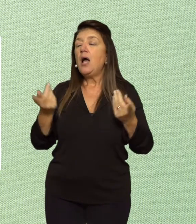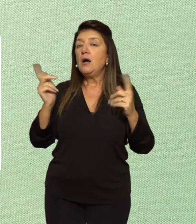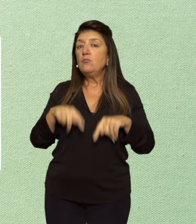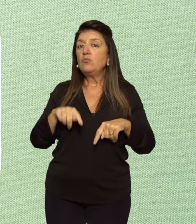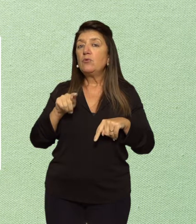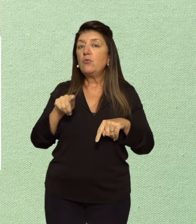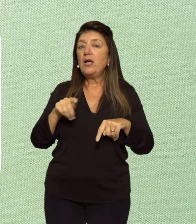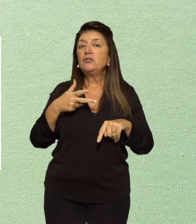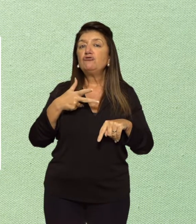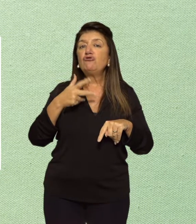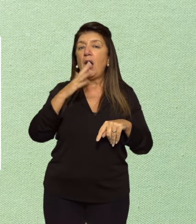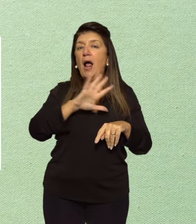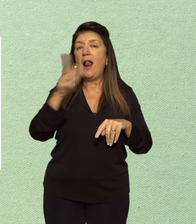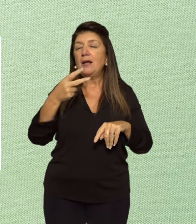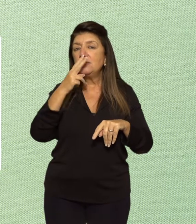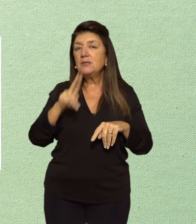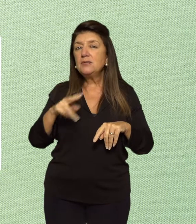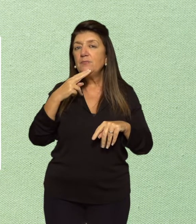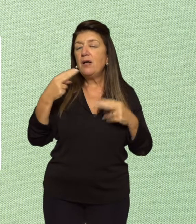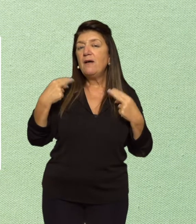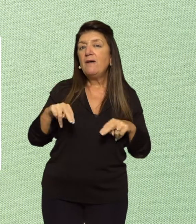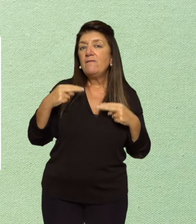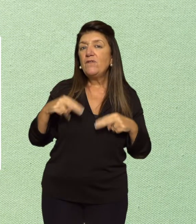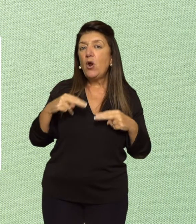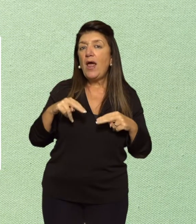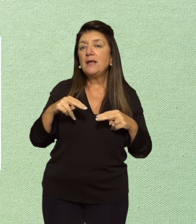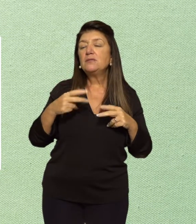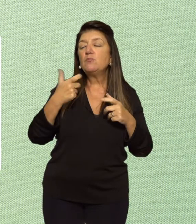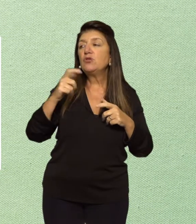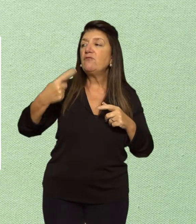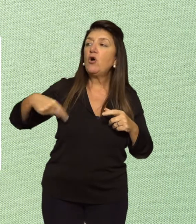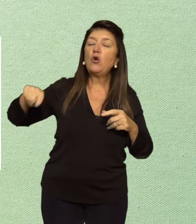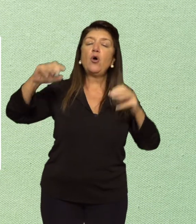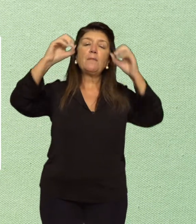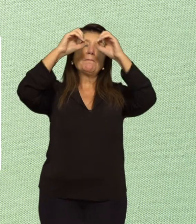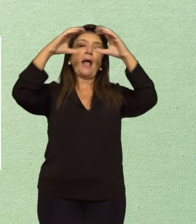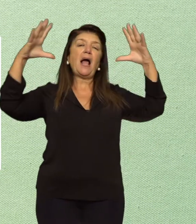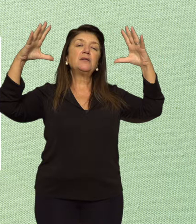altri tipi di violenza perché nell'immaginario collettivo con 'violenza sulle donne' pensiamo al sangue,